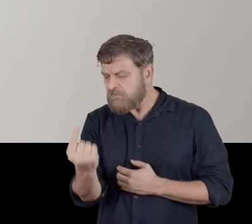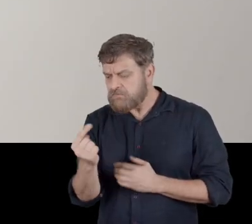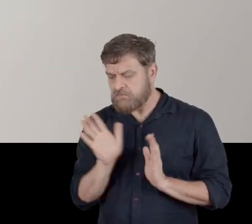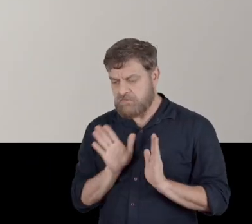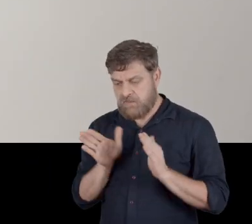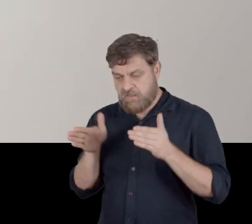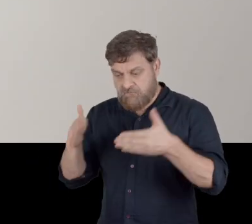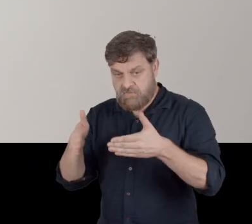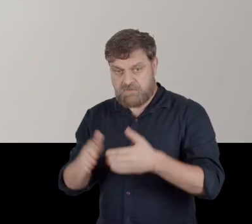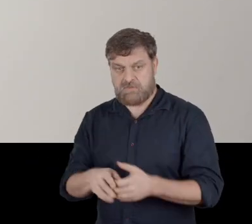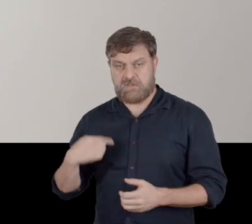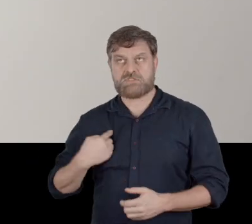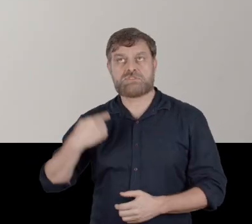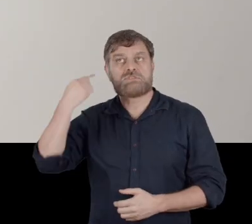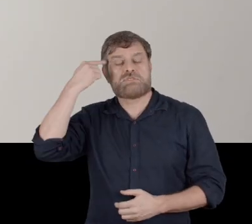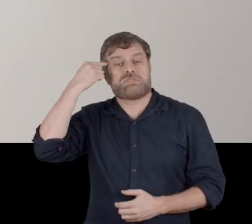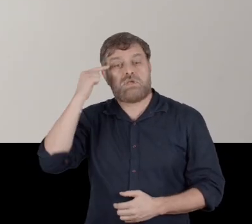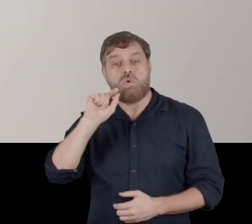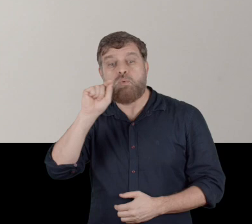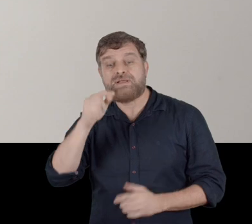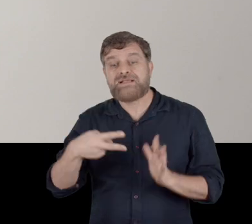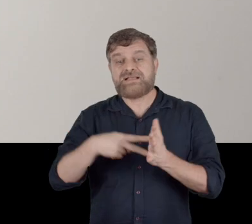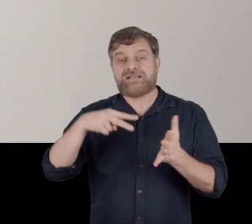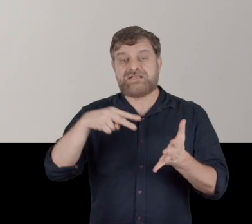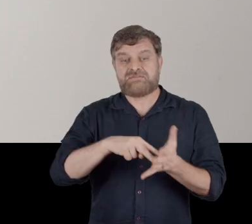especificamente o Estado, a gente tem que entender muito de que Estado que